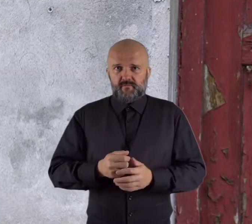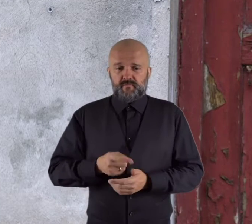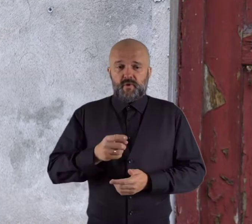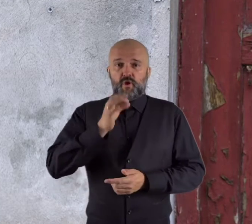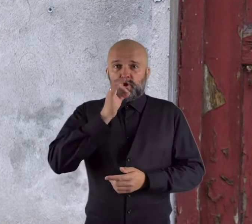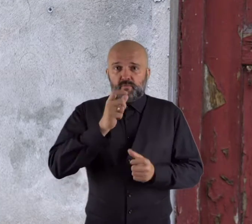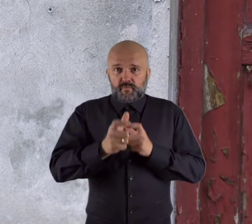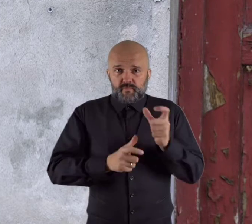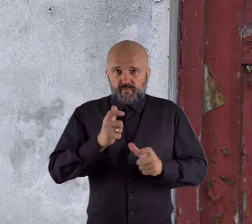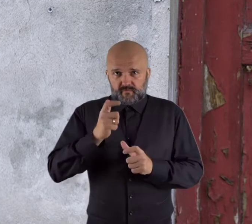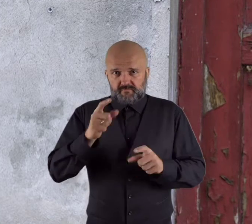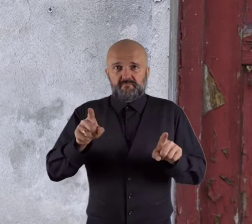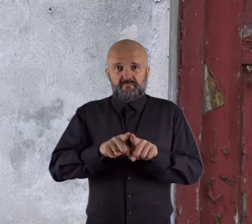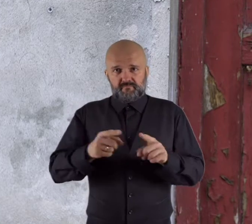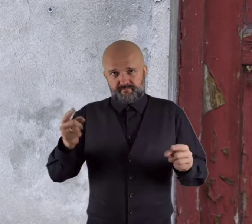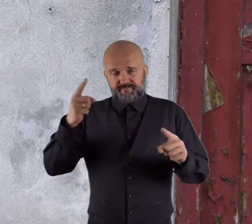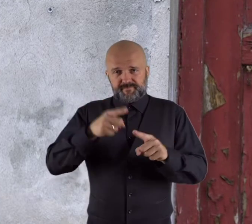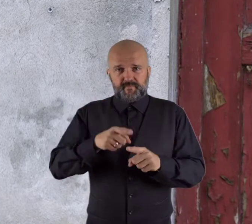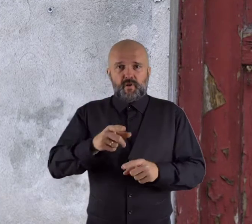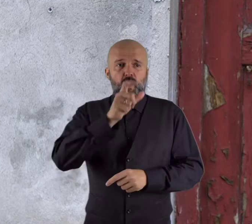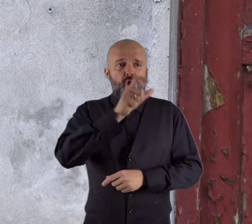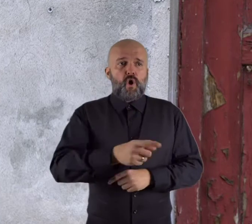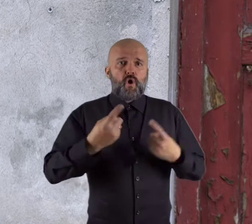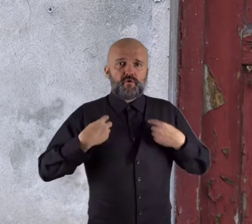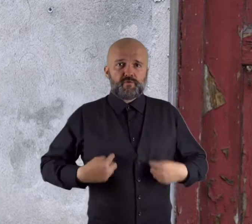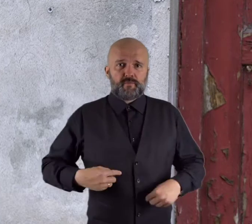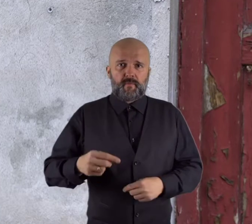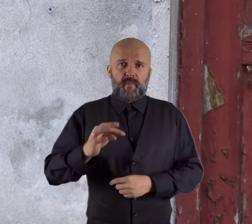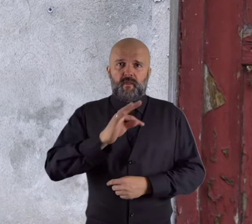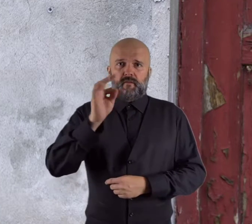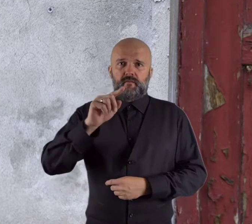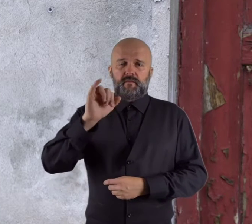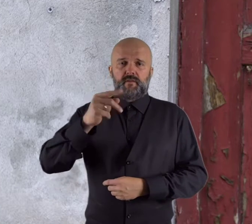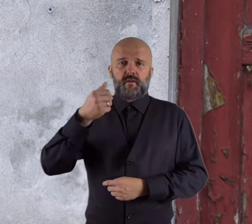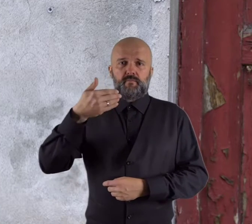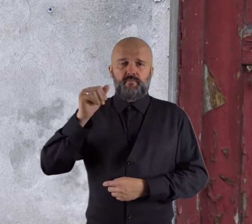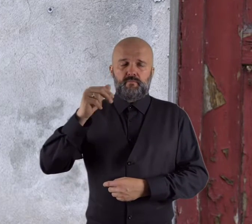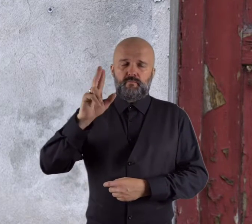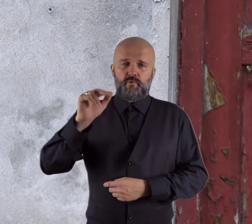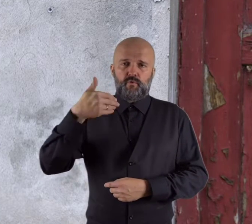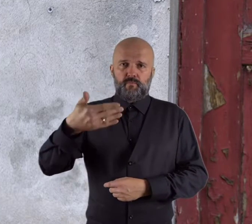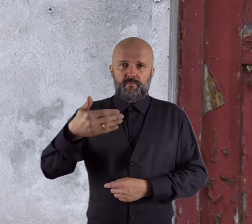A z dobroczynnością kojarzy mi się między nimi innymi postać Fiszela Fliderbluma.